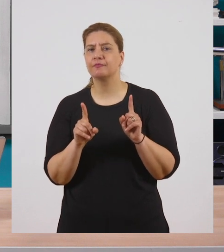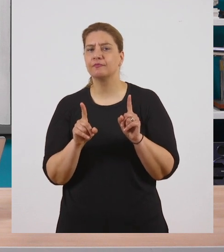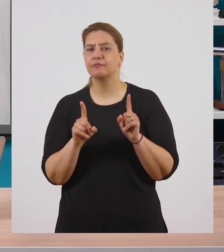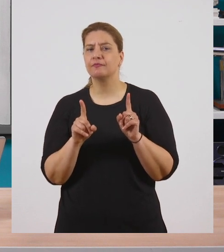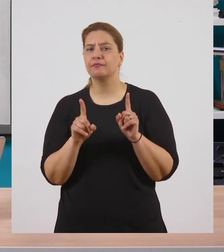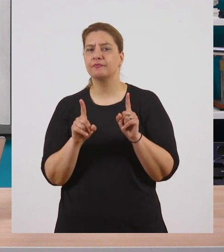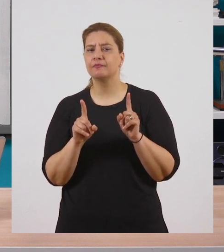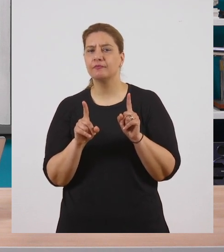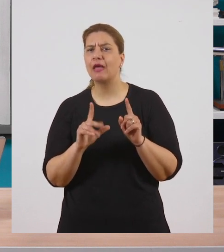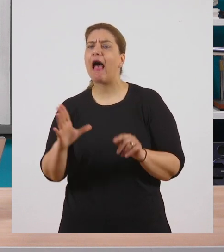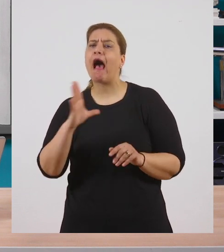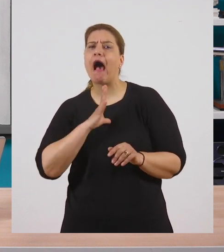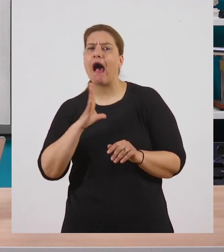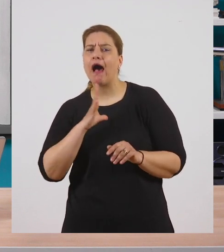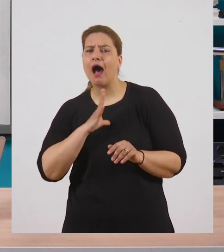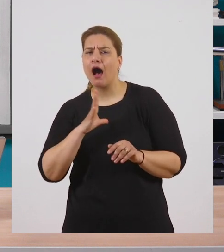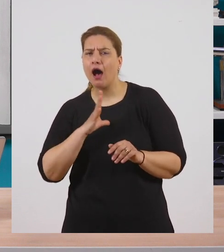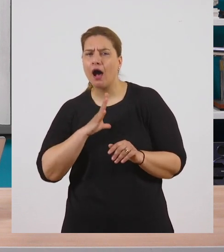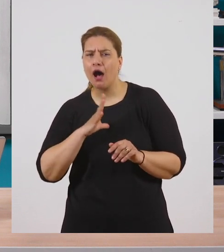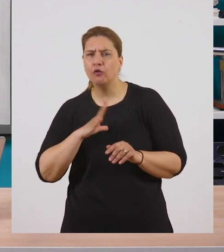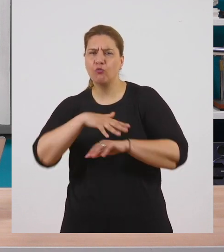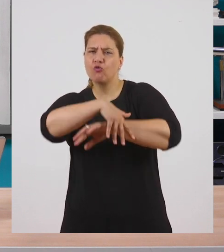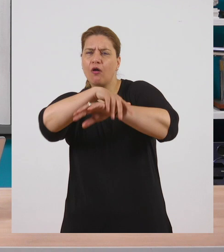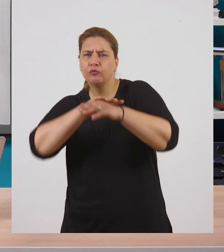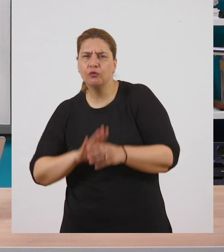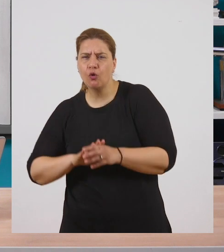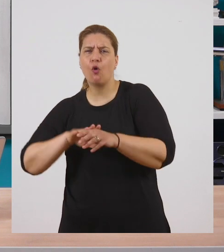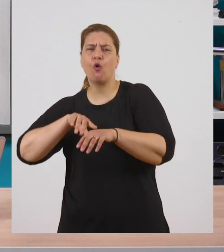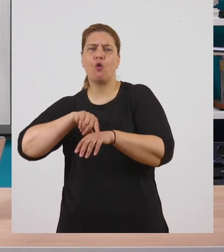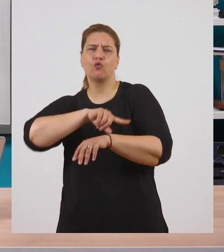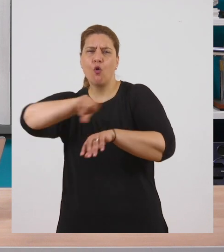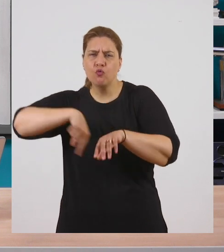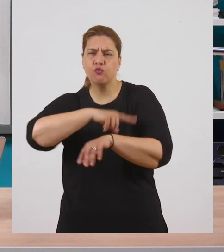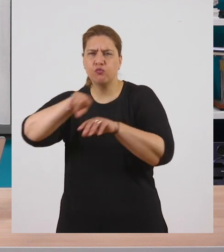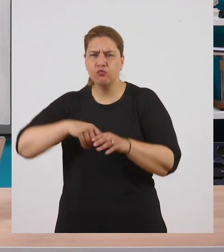όπως αποκαλούμε τους ναυτικούς που έχουν ζήσει πολλές φουρτούνες,